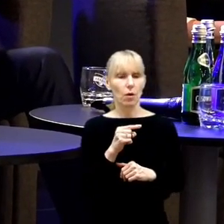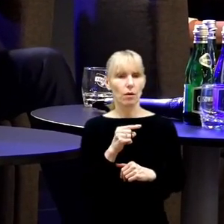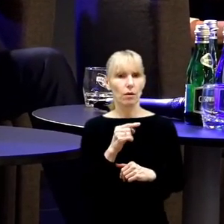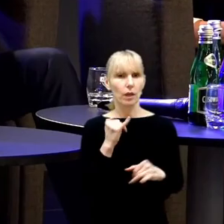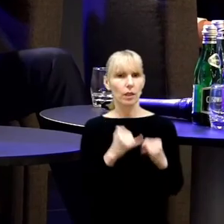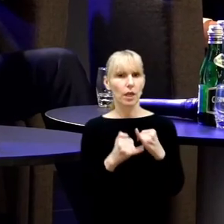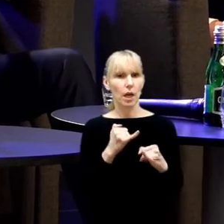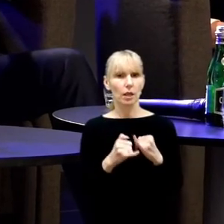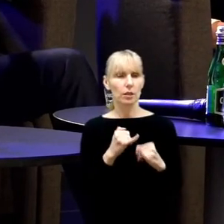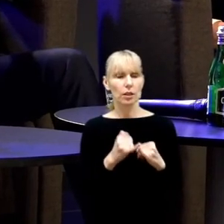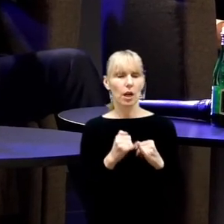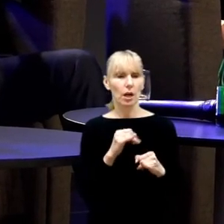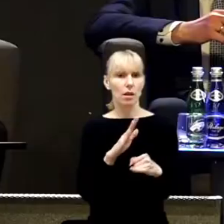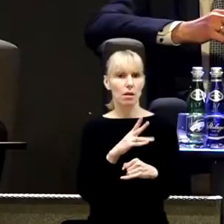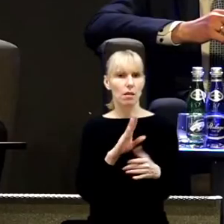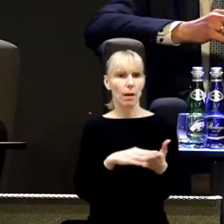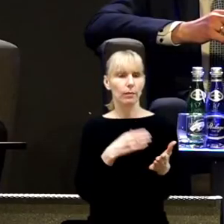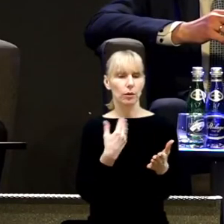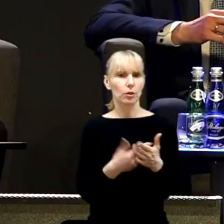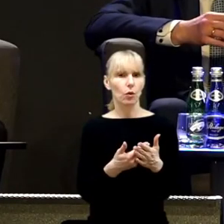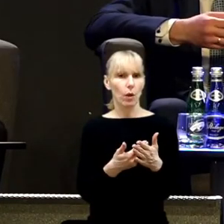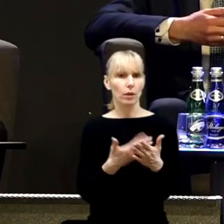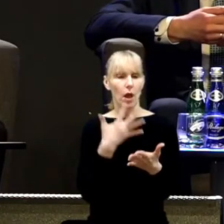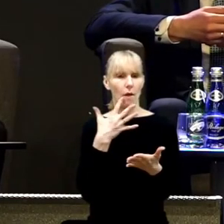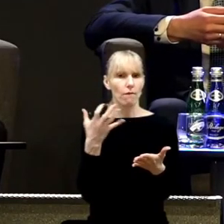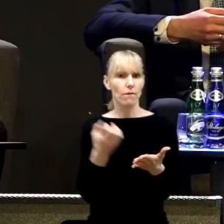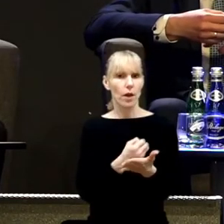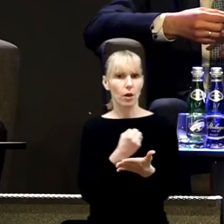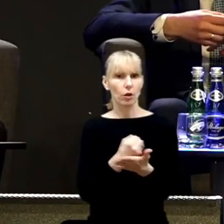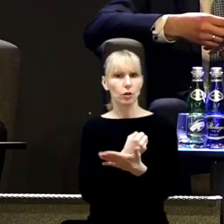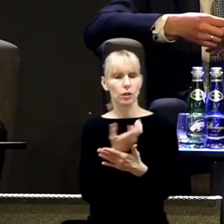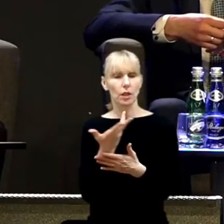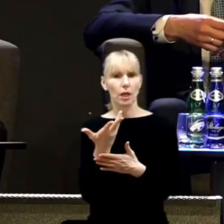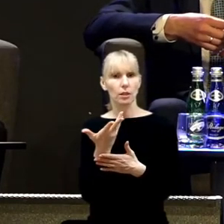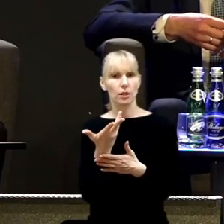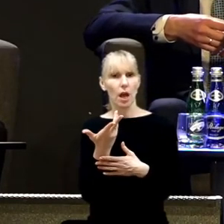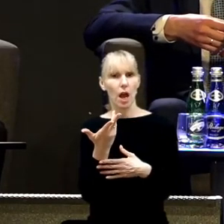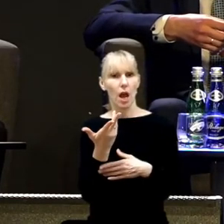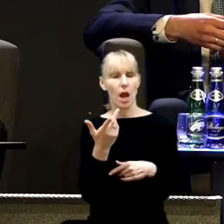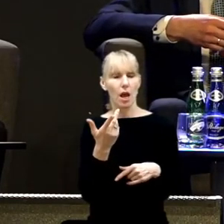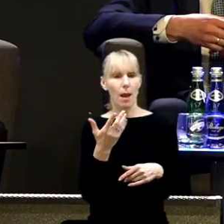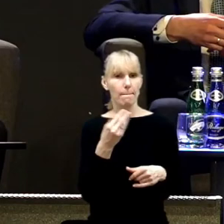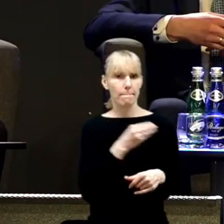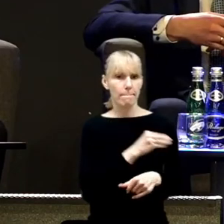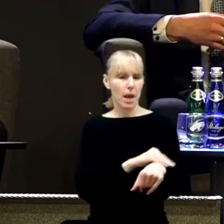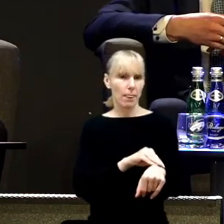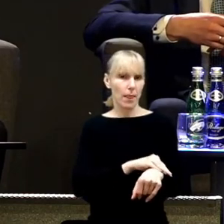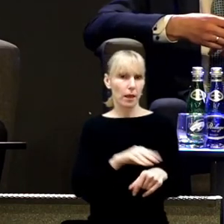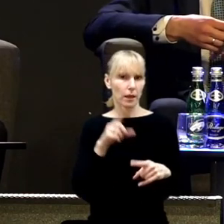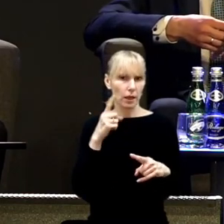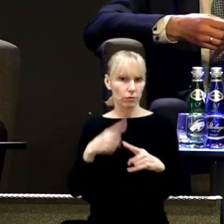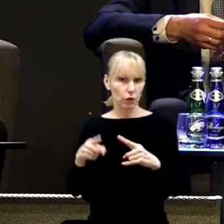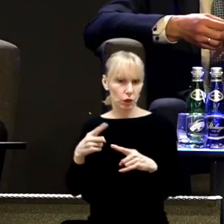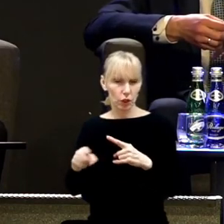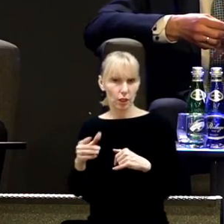wykorzystywać złe materiały, coś, co jest nietrwałe. Już pomijam to, że do tego projektu trzeba przyjechać 300 kilometrów,